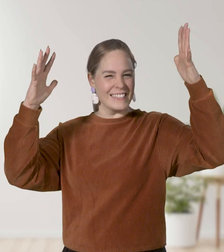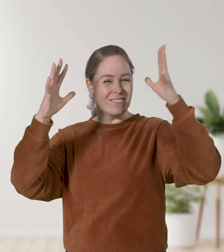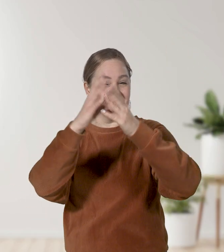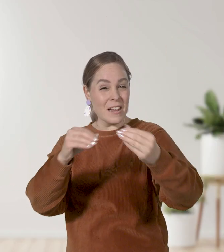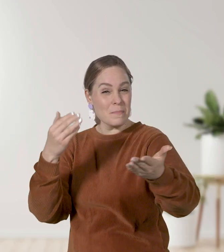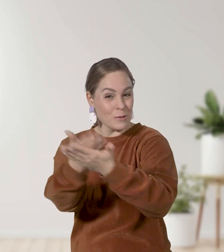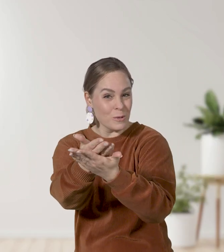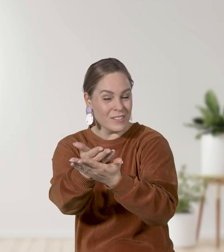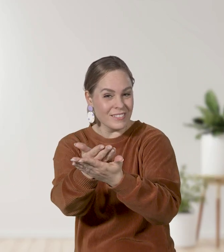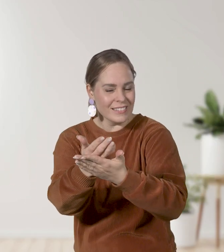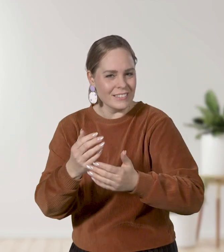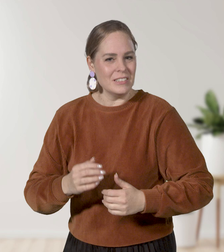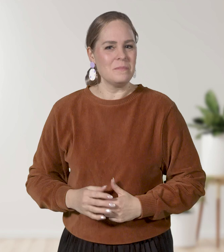Eläköön vapaaehtoisuus!